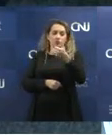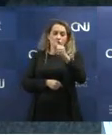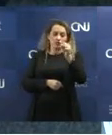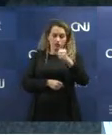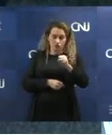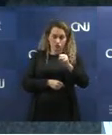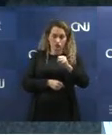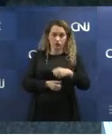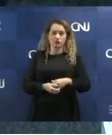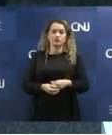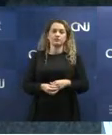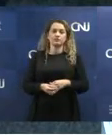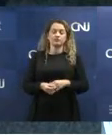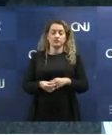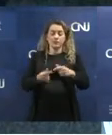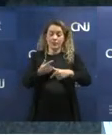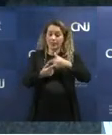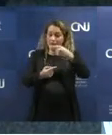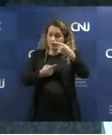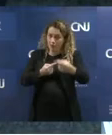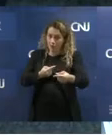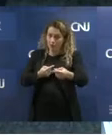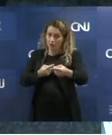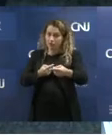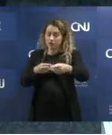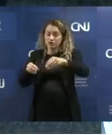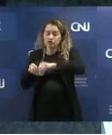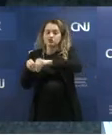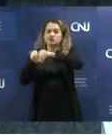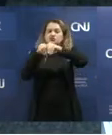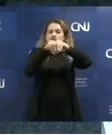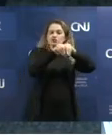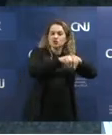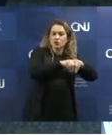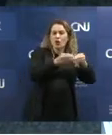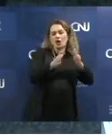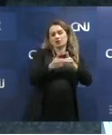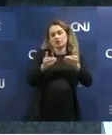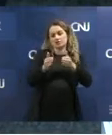logo em seguida, ela tirou as licenças para fazer o tratamento,